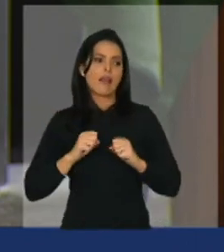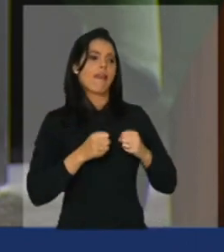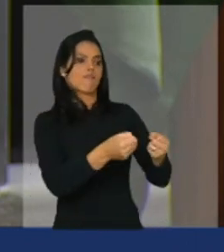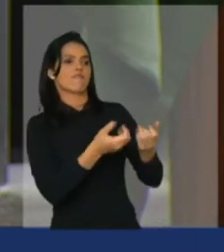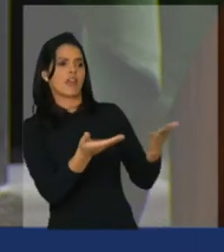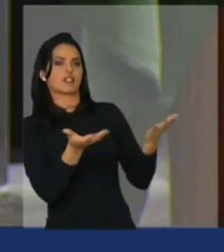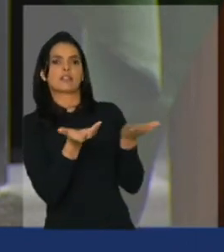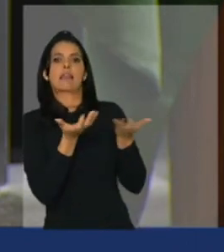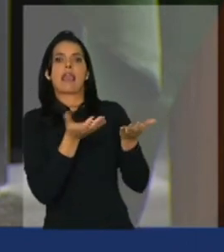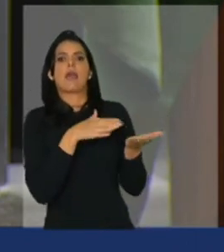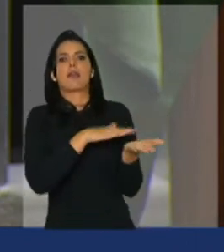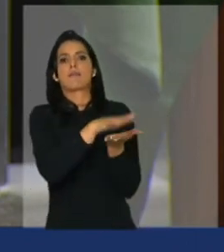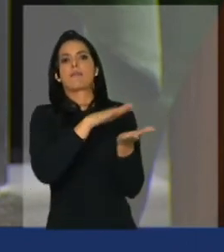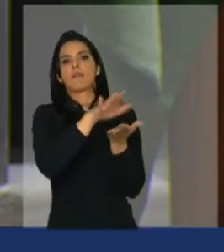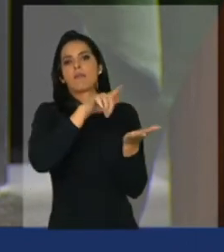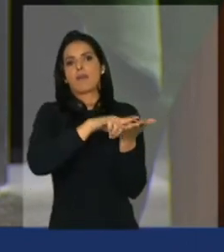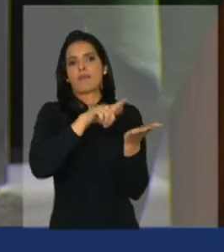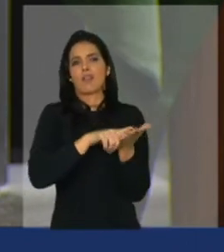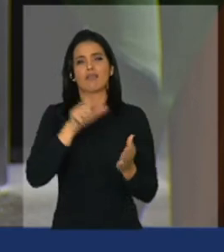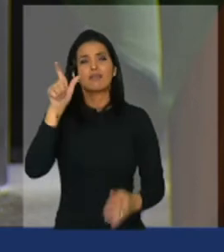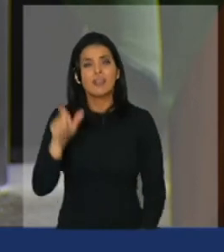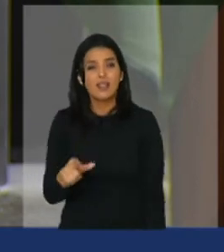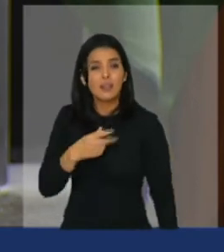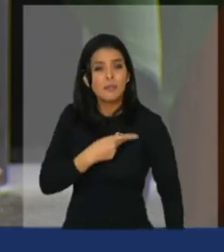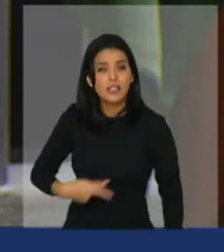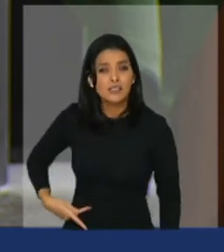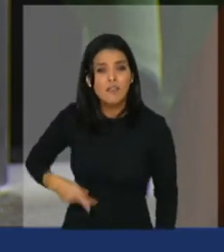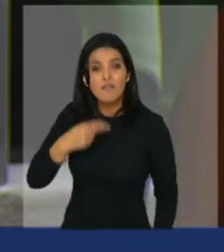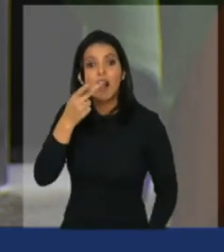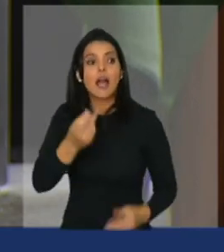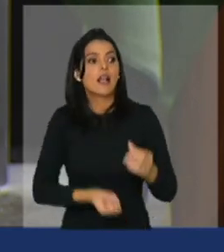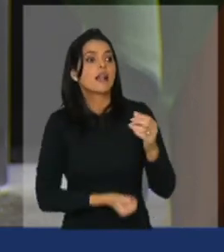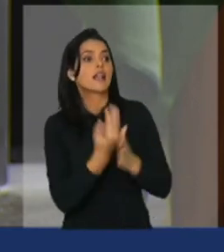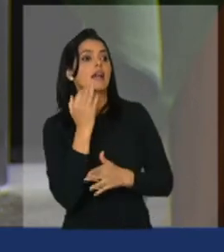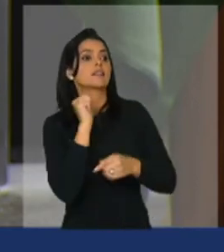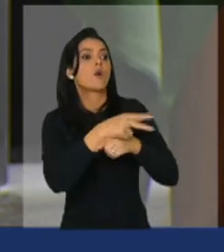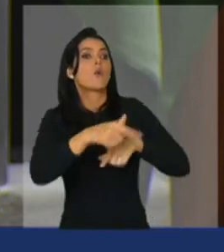VACINA QUANDO O TEMA É PROPINA, E SUPERFATURAMENTO É LAMENTÁVEL, QUE... NÓS